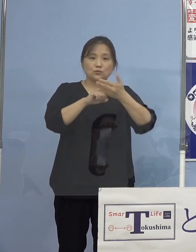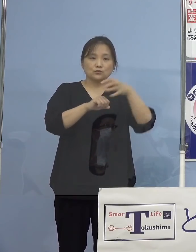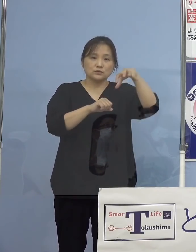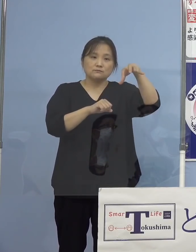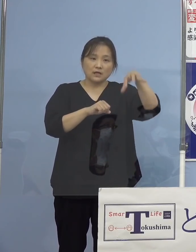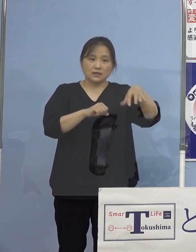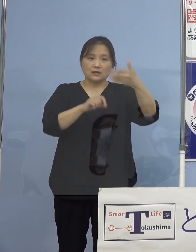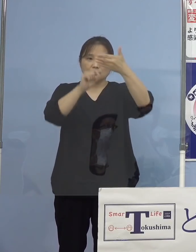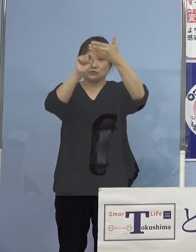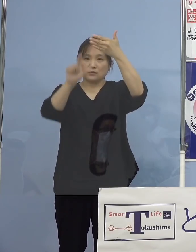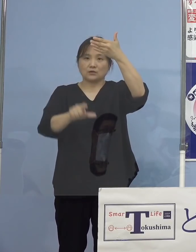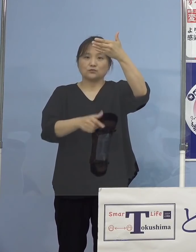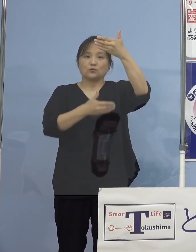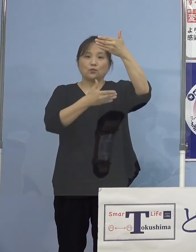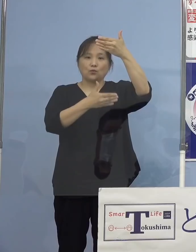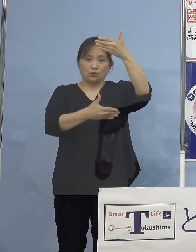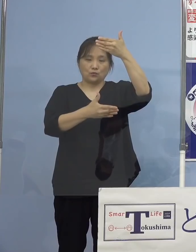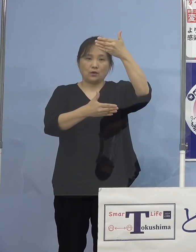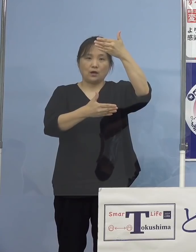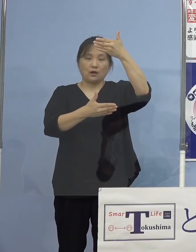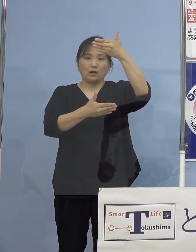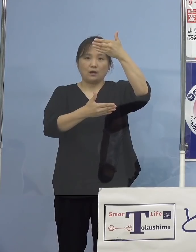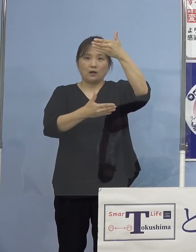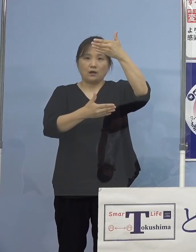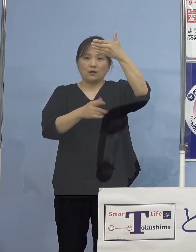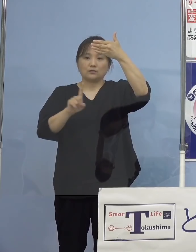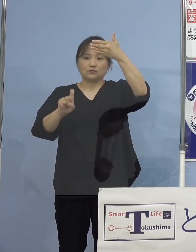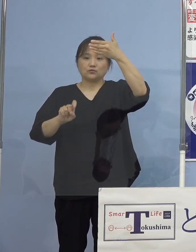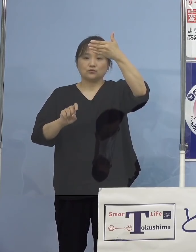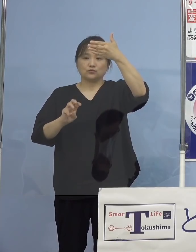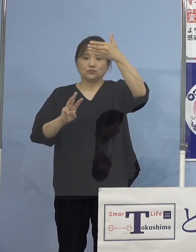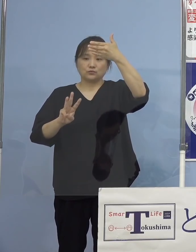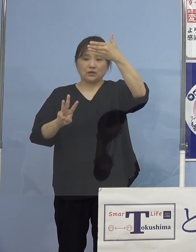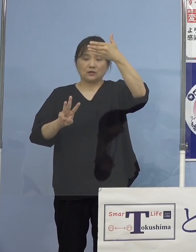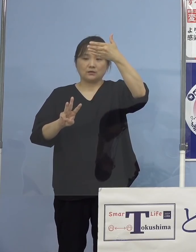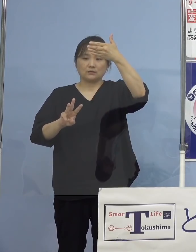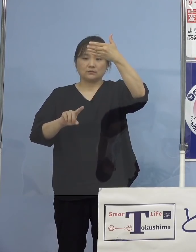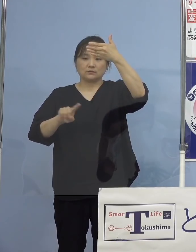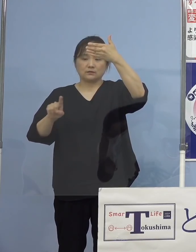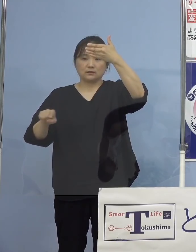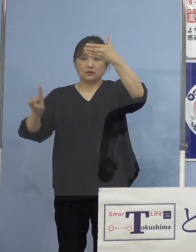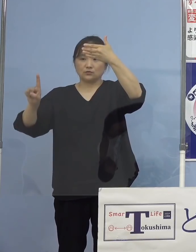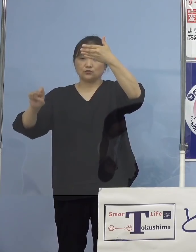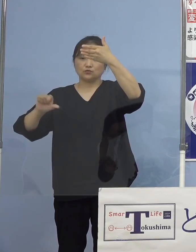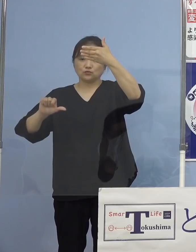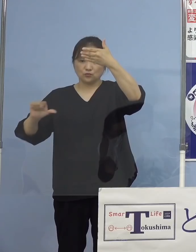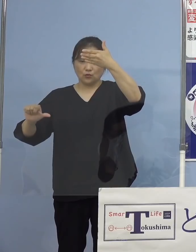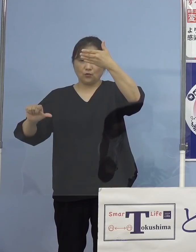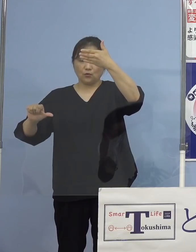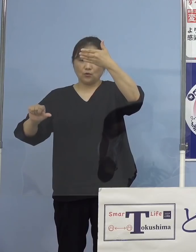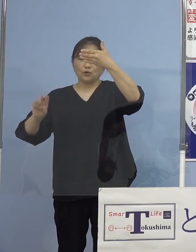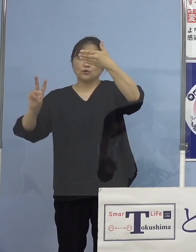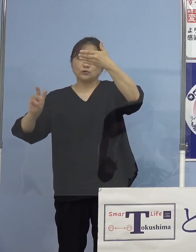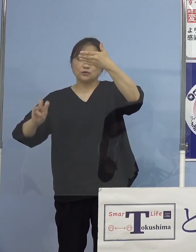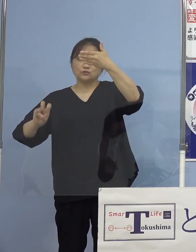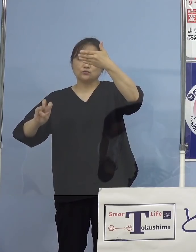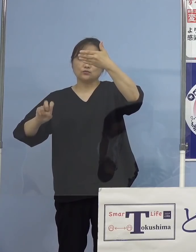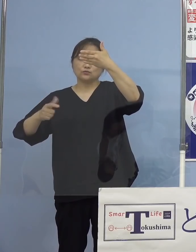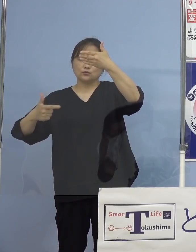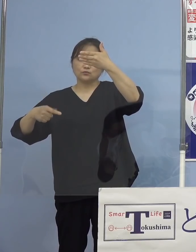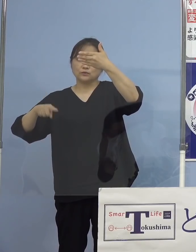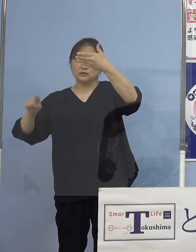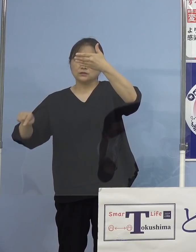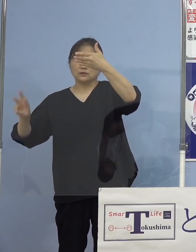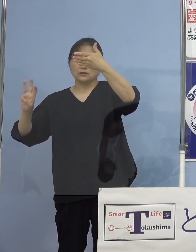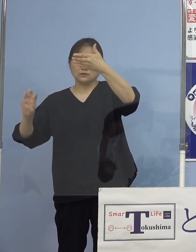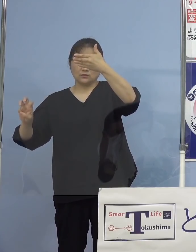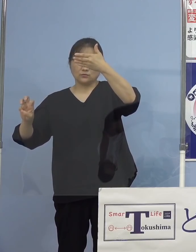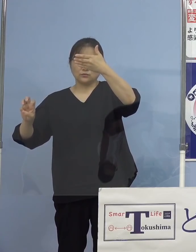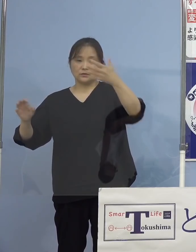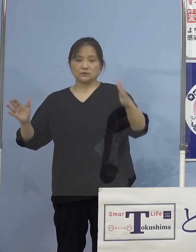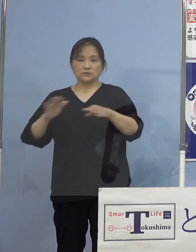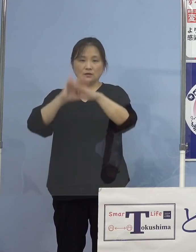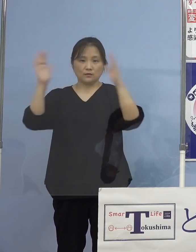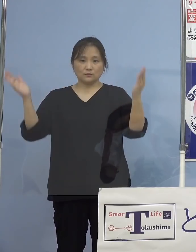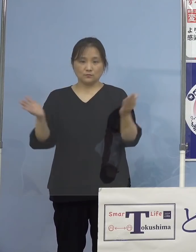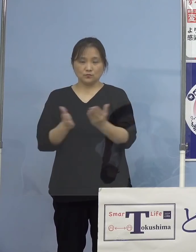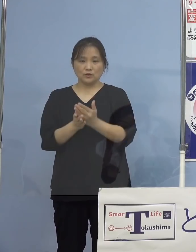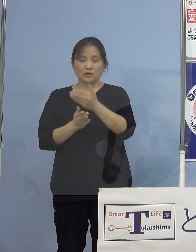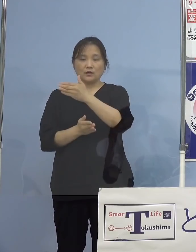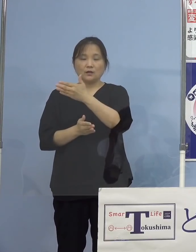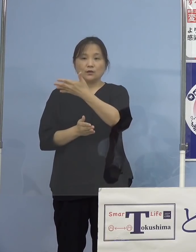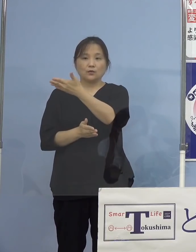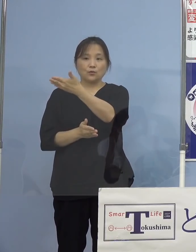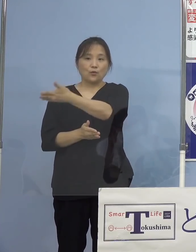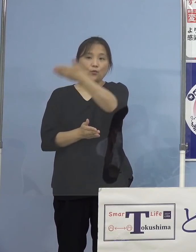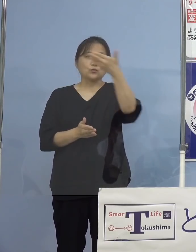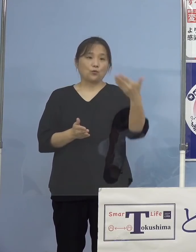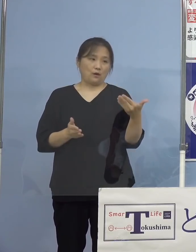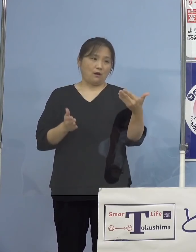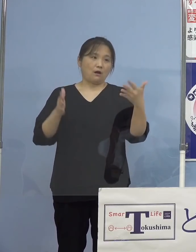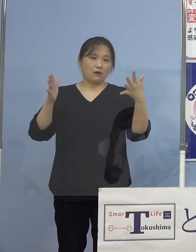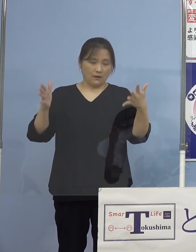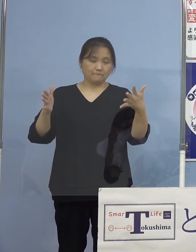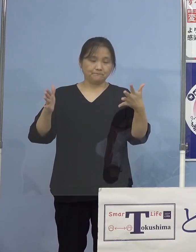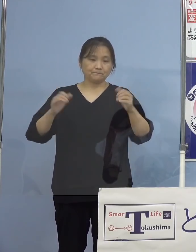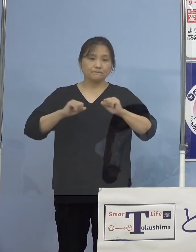9月9日、13日から15日、26日から30日の 9日間に拡大をして実施をさせていただきます